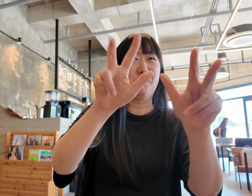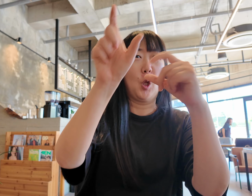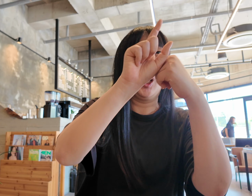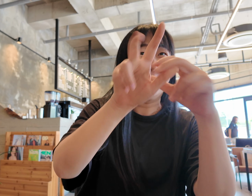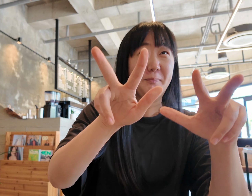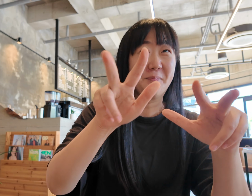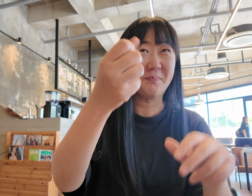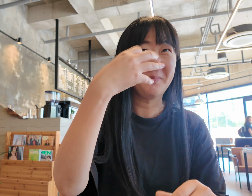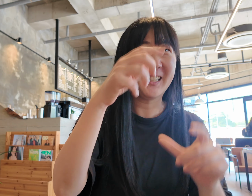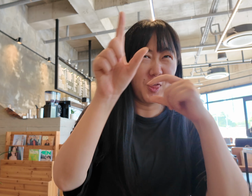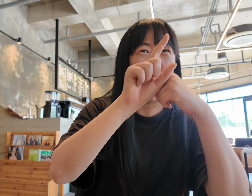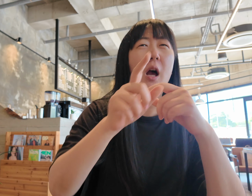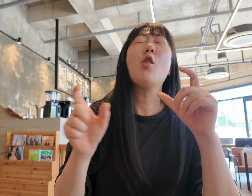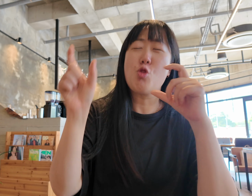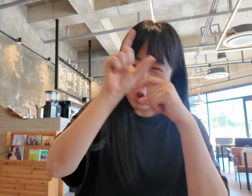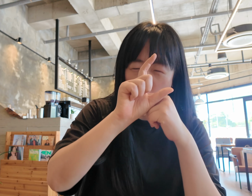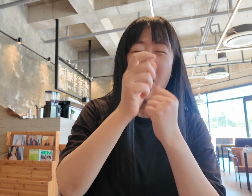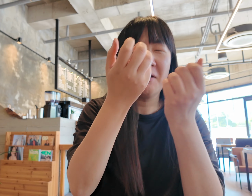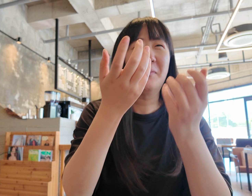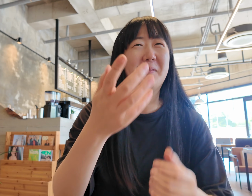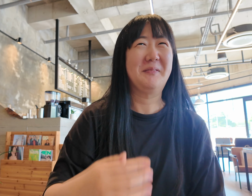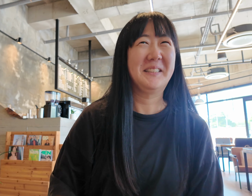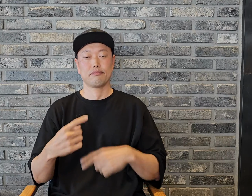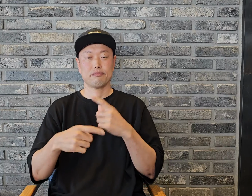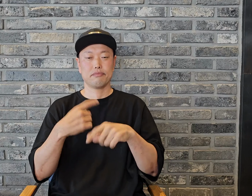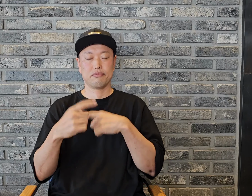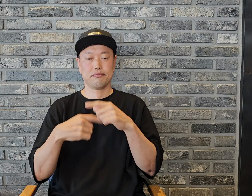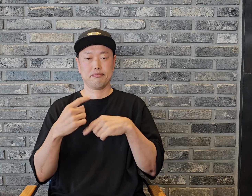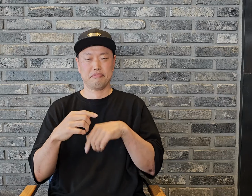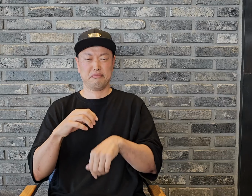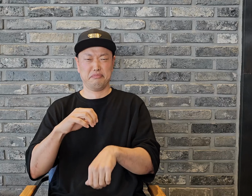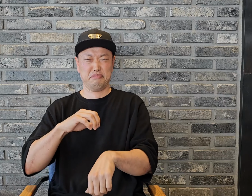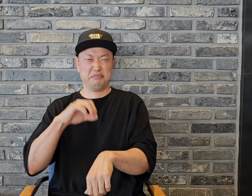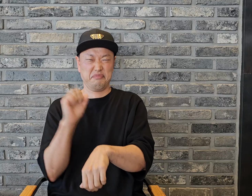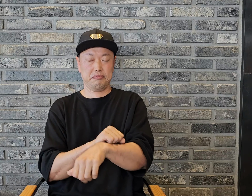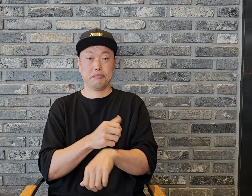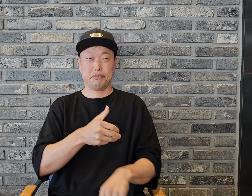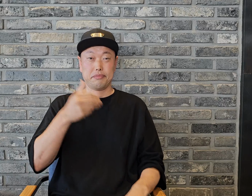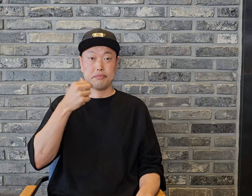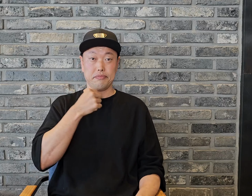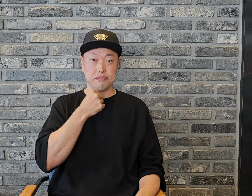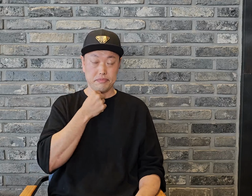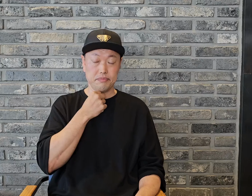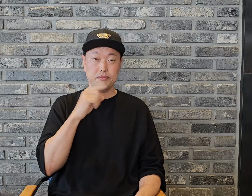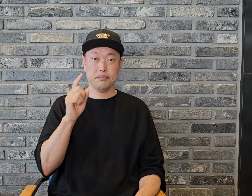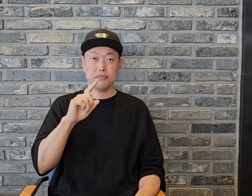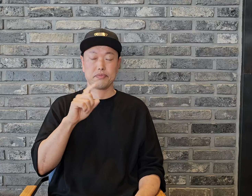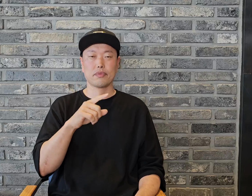今すぐ教えてください。 手話が上手になりたいですか？